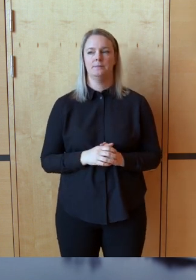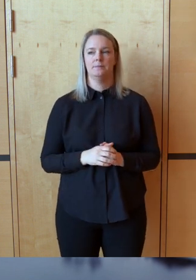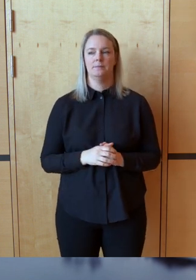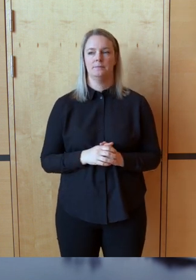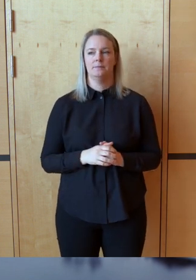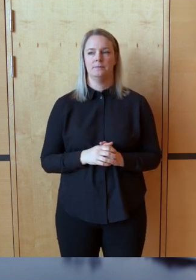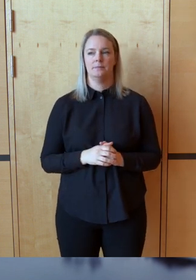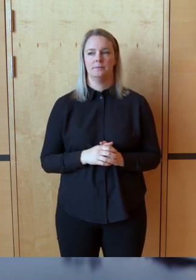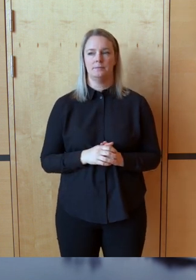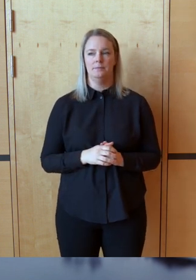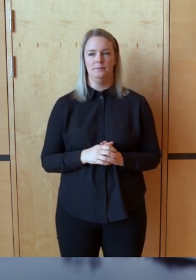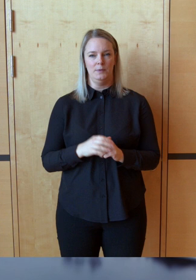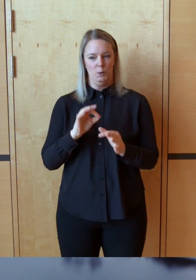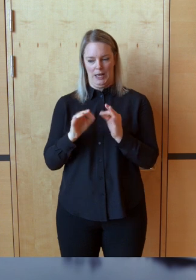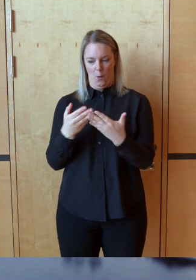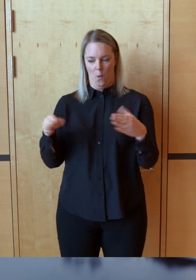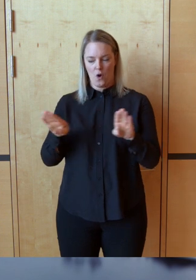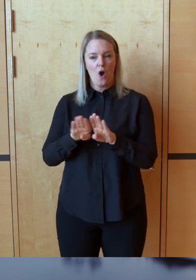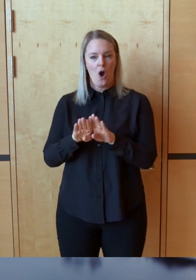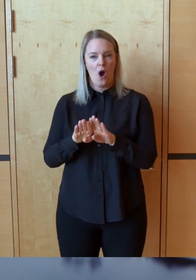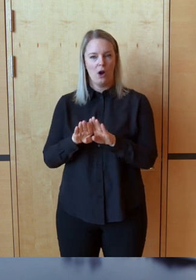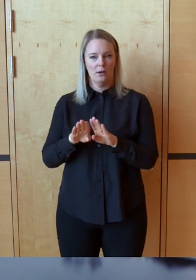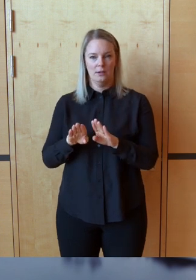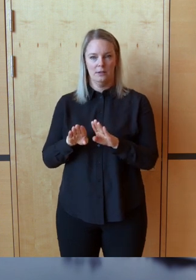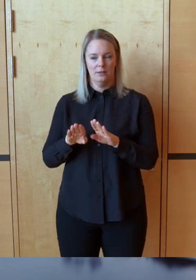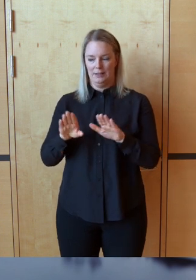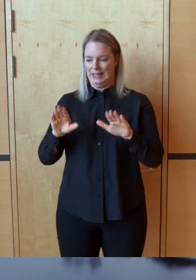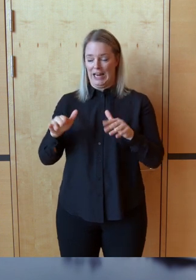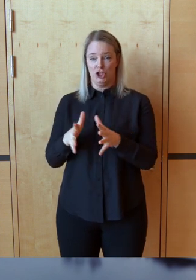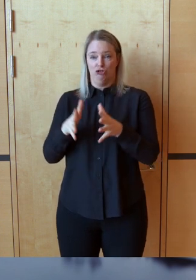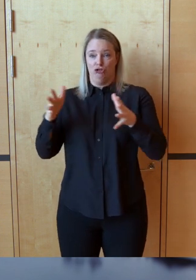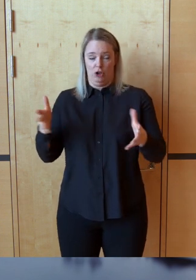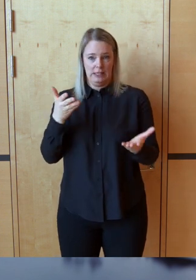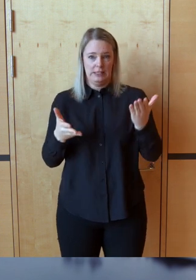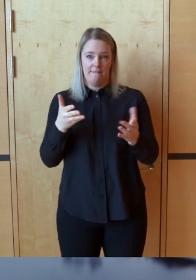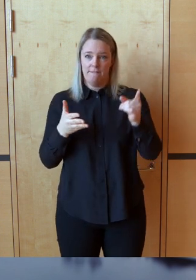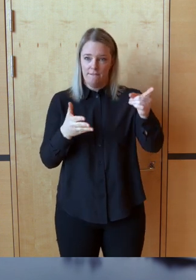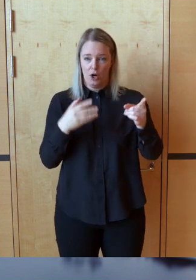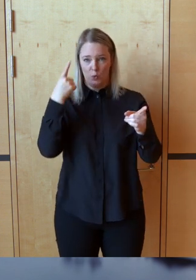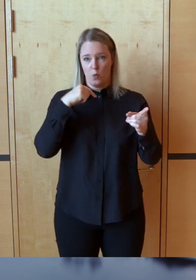Det lokalen är ju redan I ursprungsläget större än vad de kommer vara på Solbacken